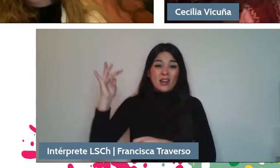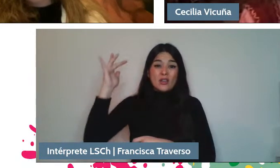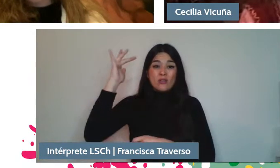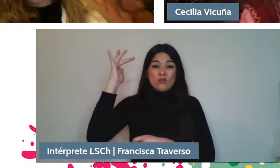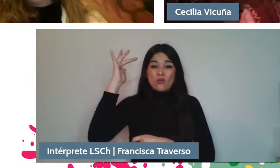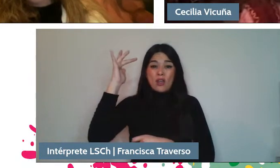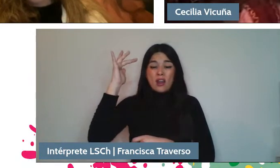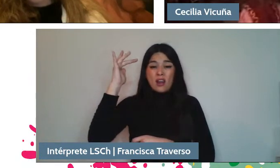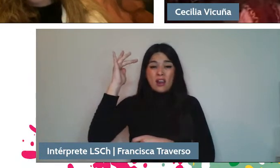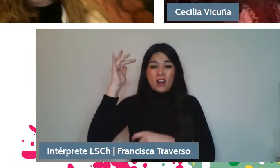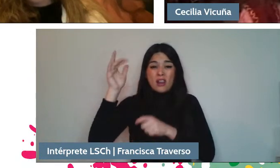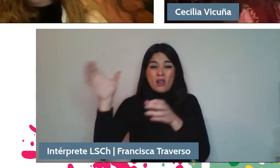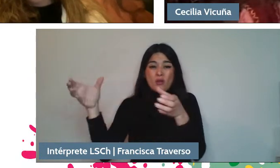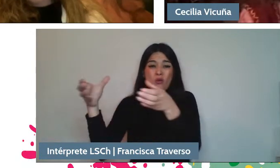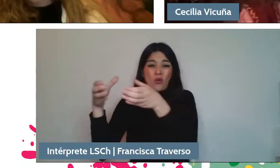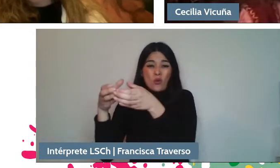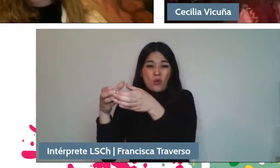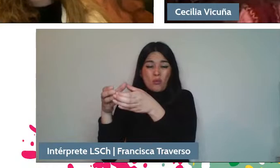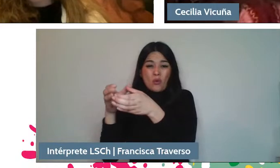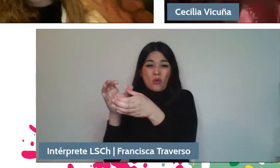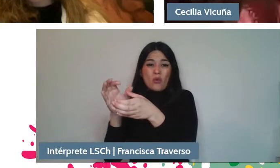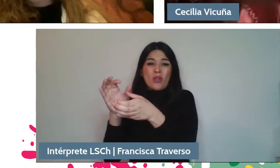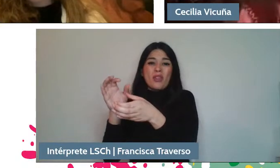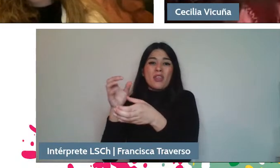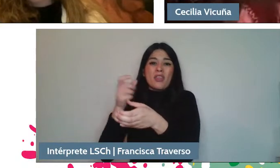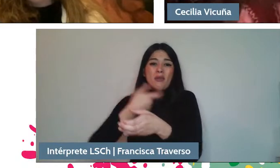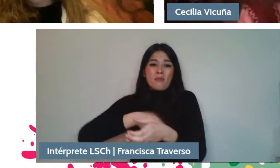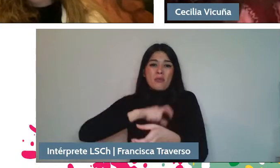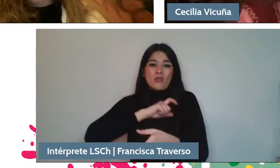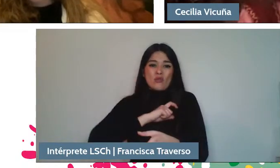Entonces, en su casa se hacía todos los domingos un cenáculo